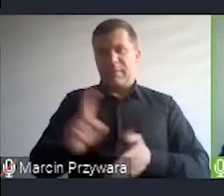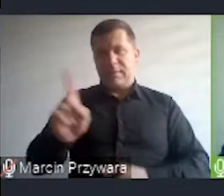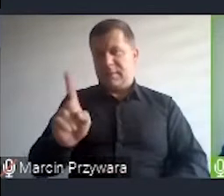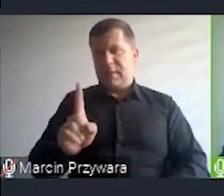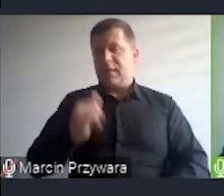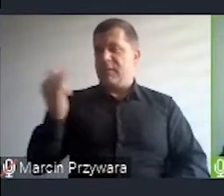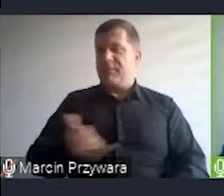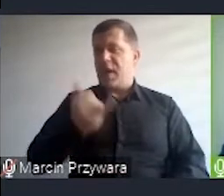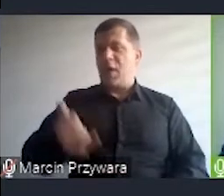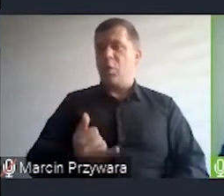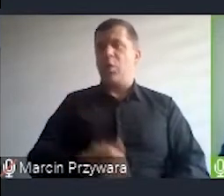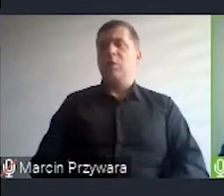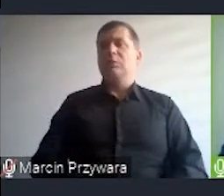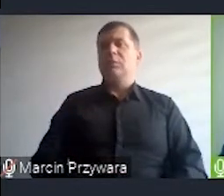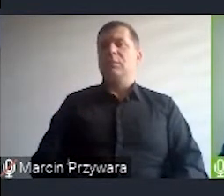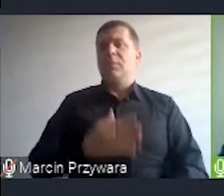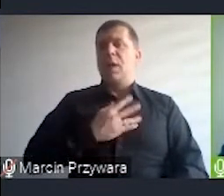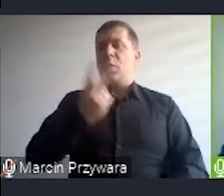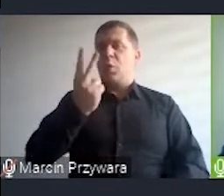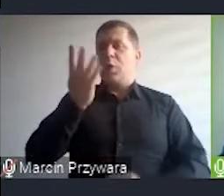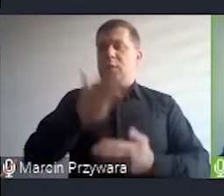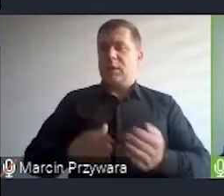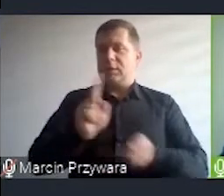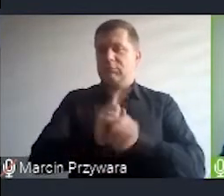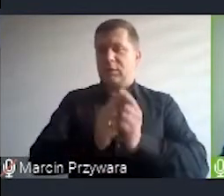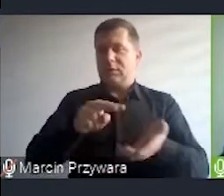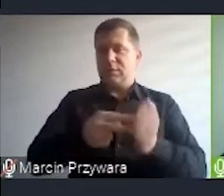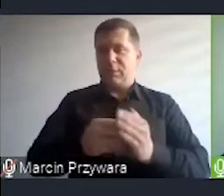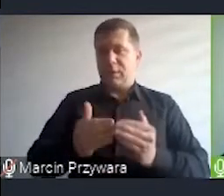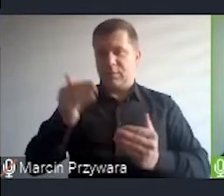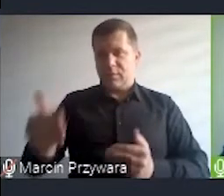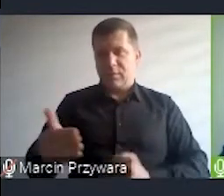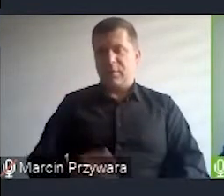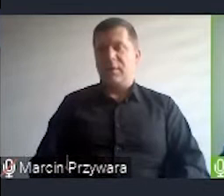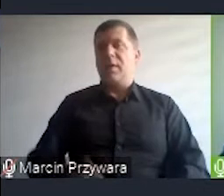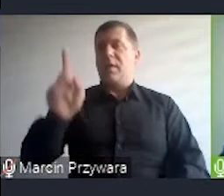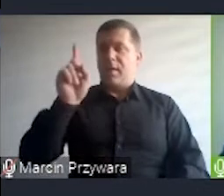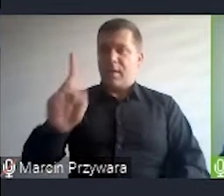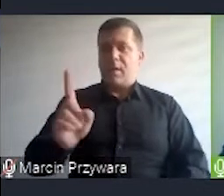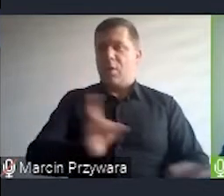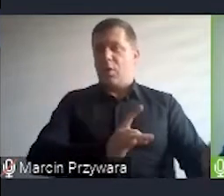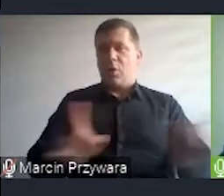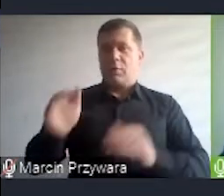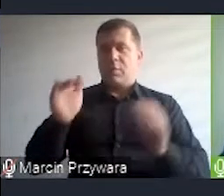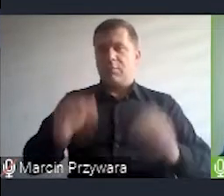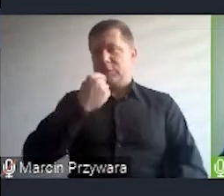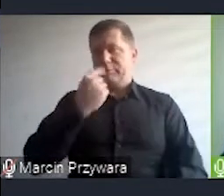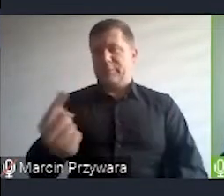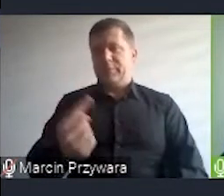Trwałość mamy na drugą część naszego spotkania zaplanowaną, ale od razu mogę Państwu powiedzieć –